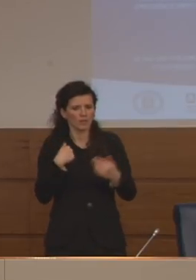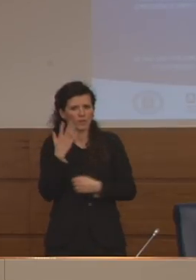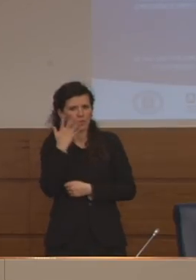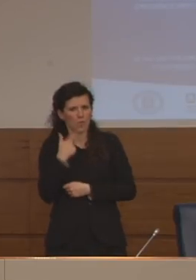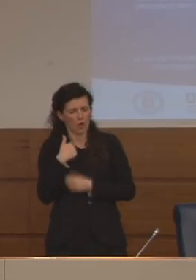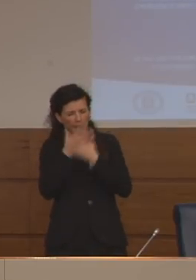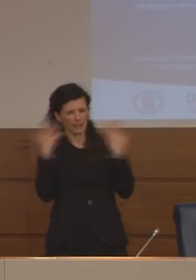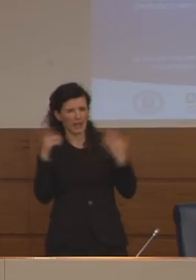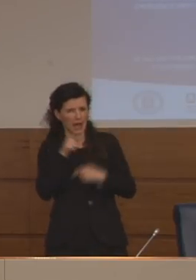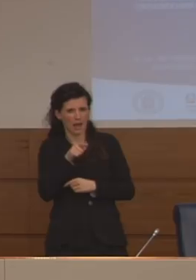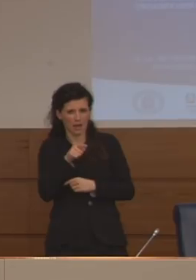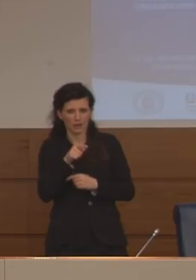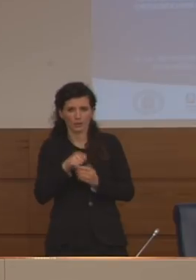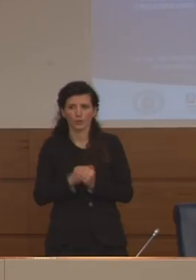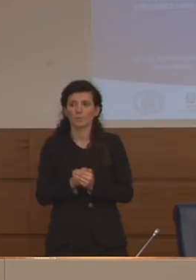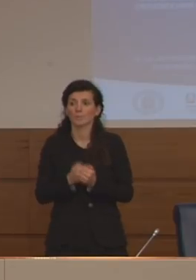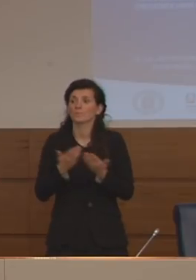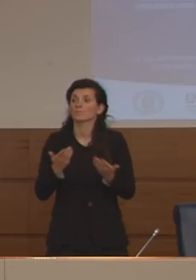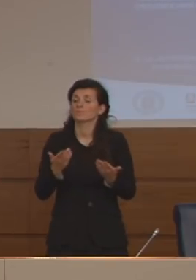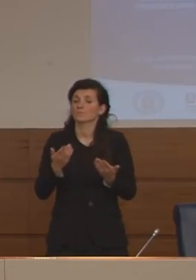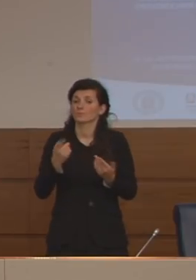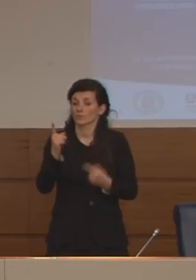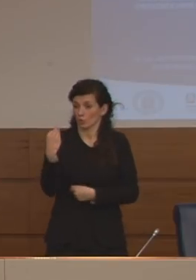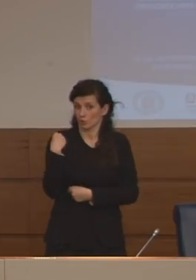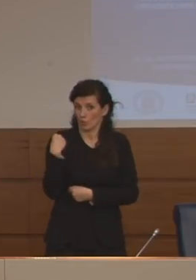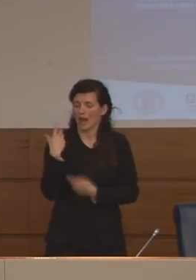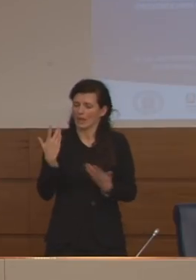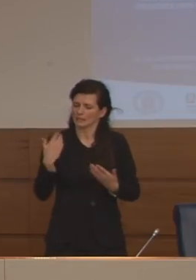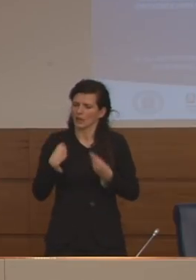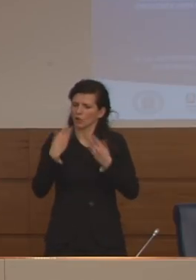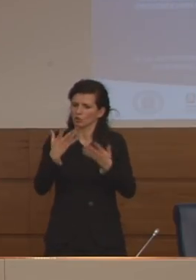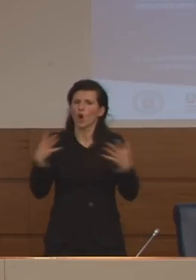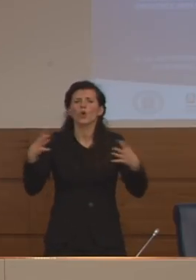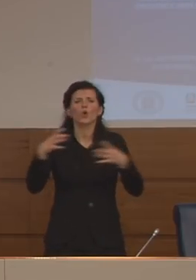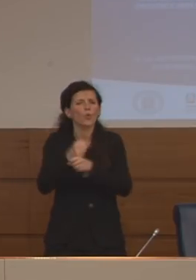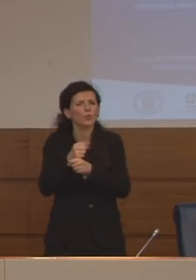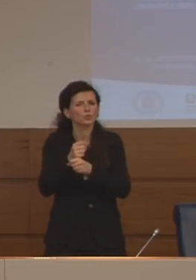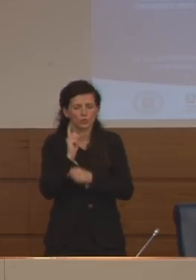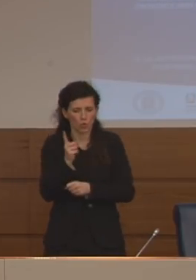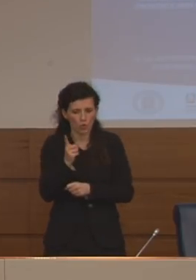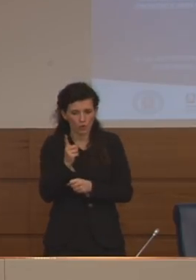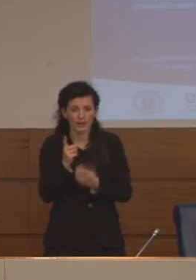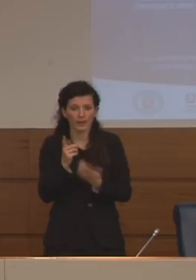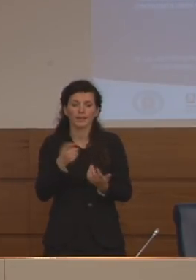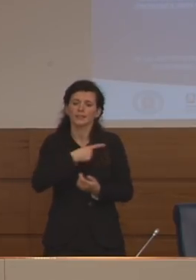conclusione è che comunque dovremmo e dobbiamo usare molta cautela